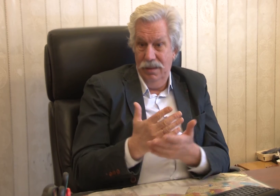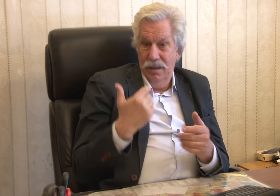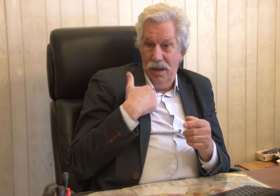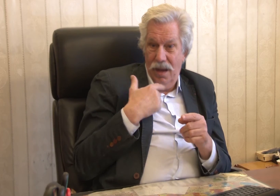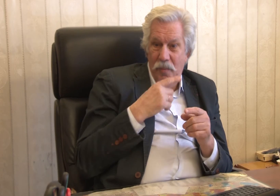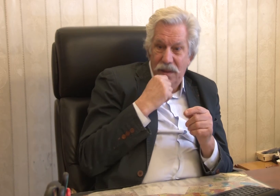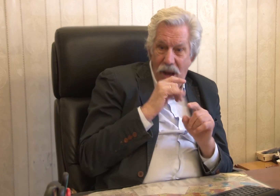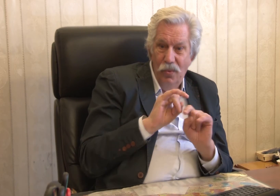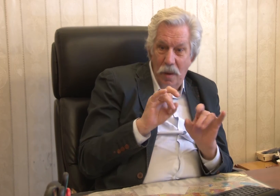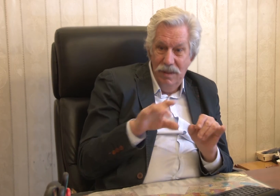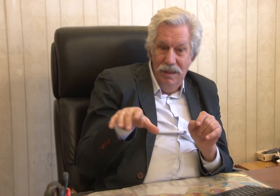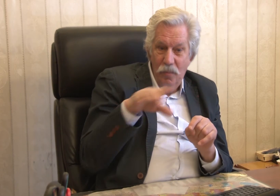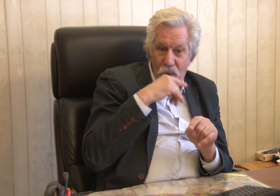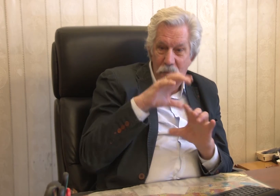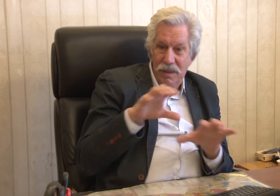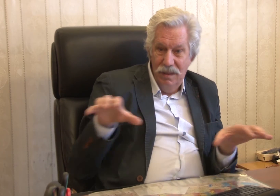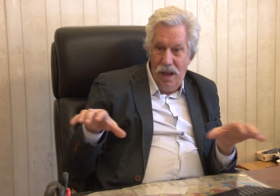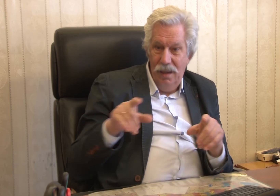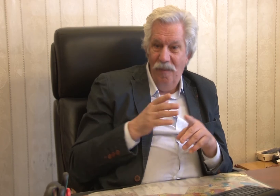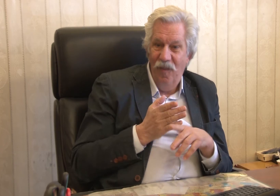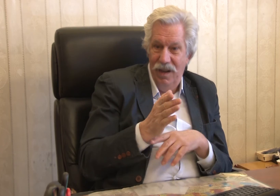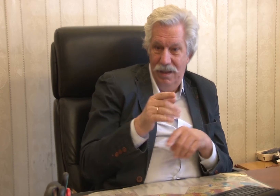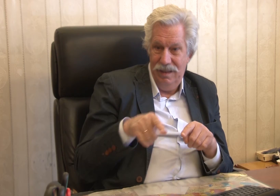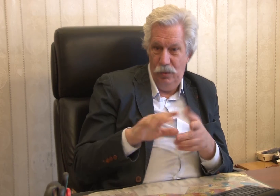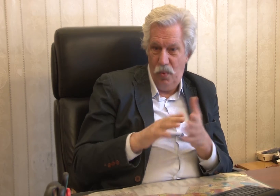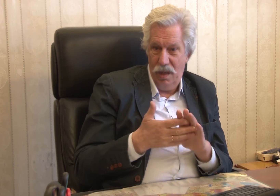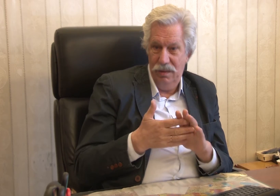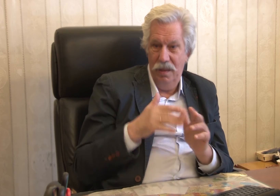Мы пытаемся довести до председателей РО, что это выход из ситуации,